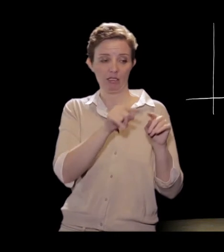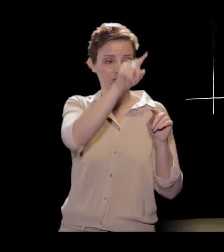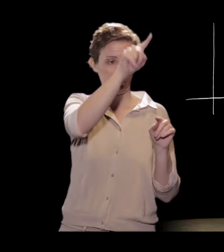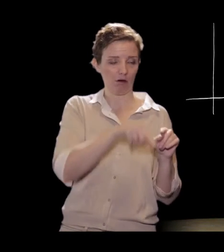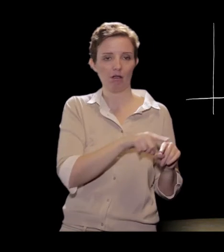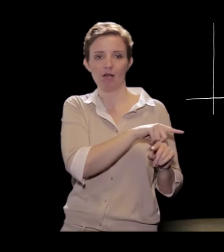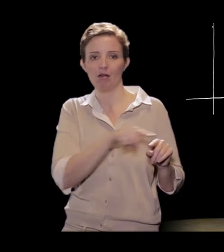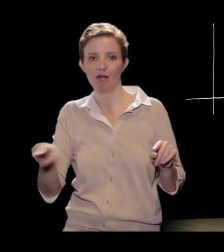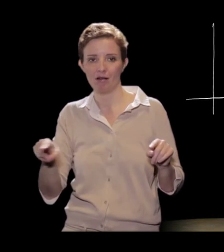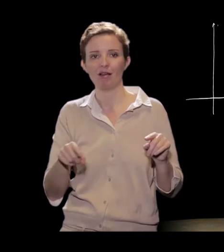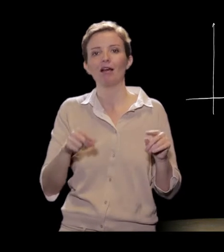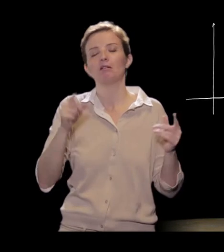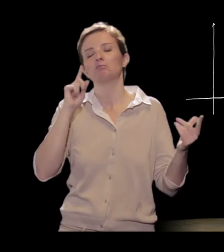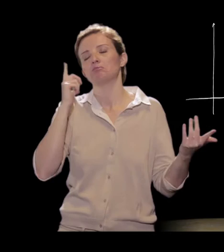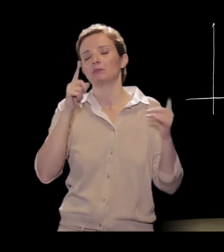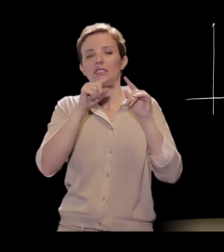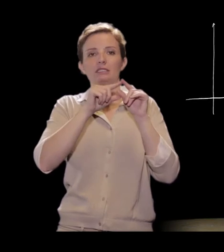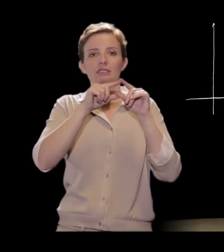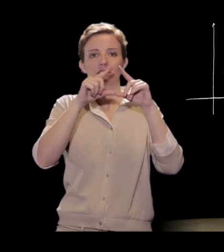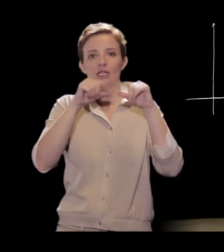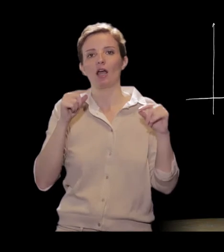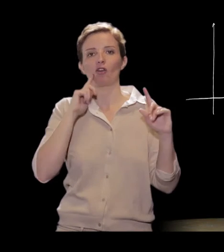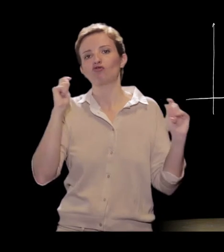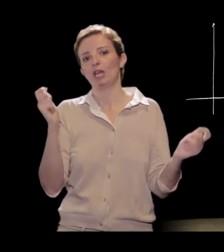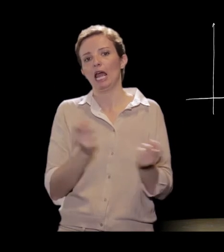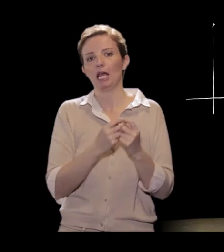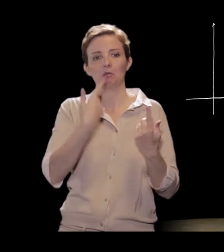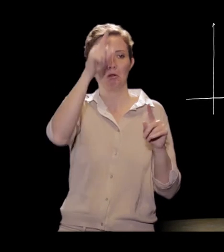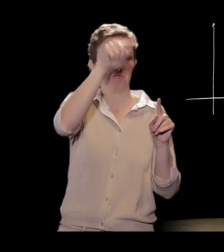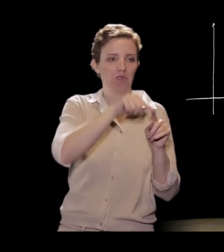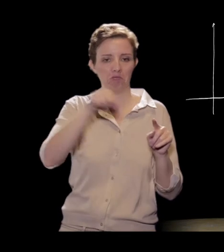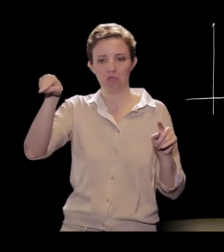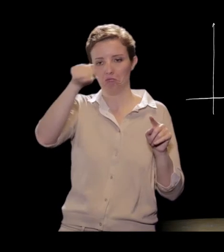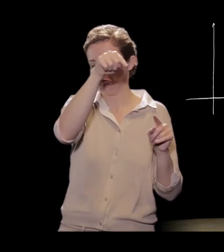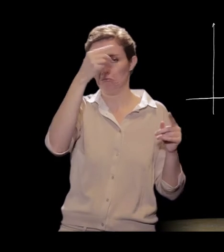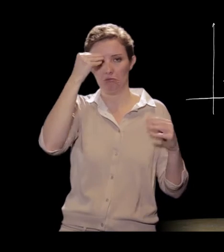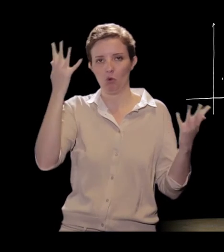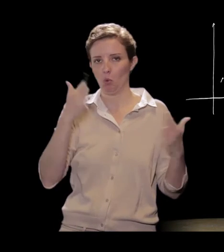Definiamo un triangolo generico nel piano cartesiano.